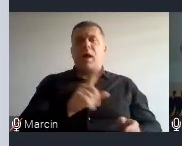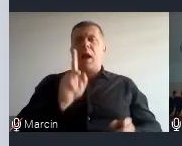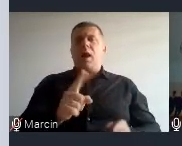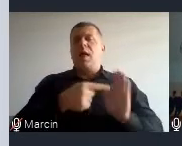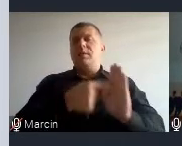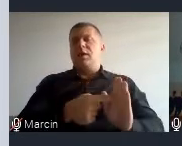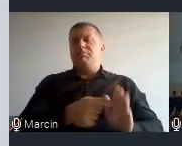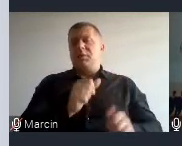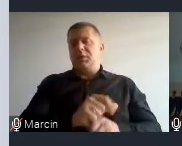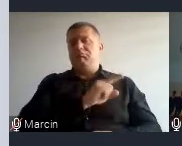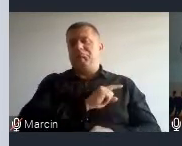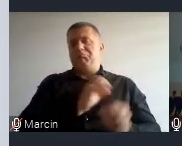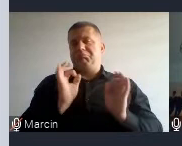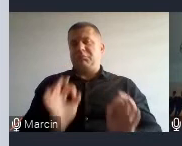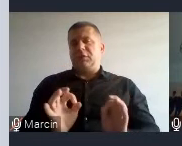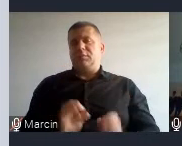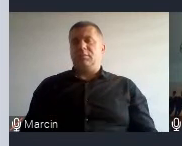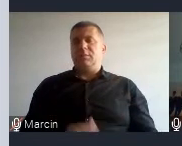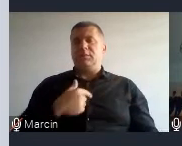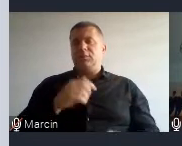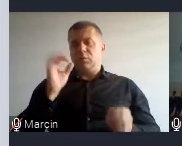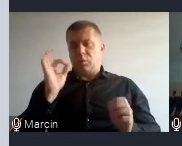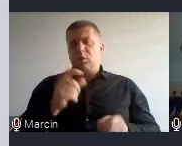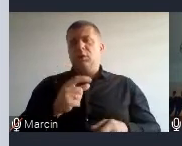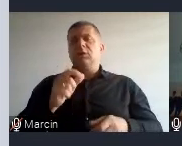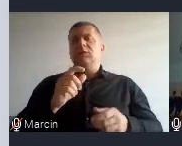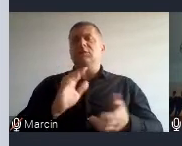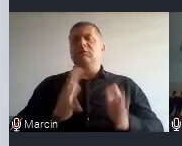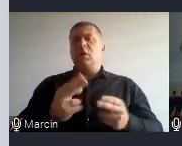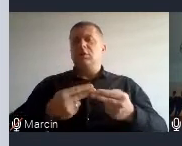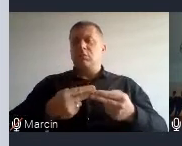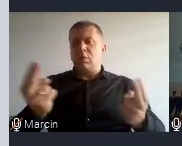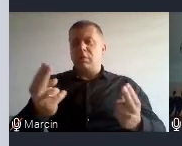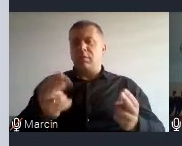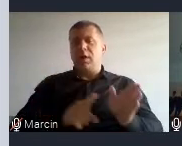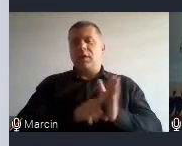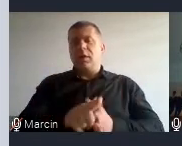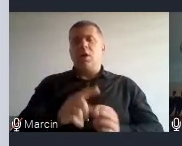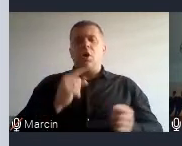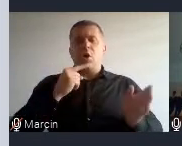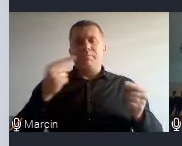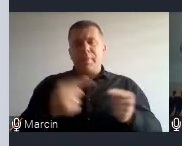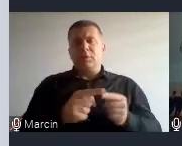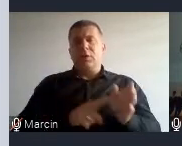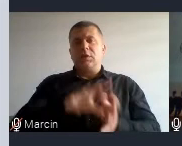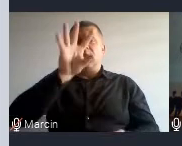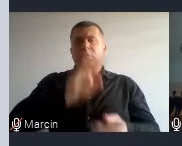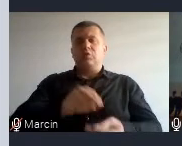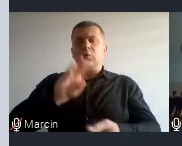. Zachowacie procedury i sposób publikacji w odpowiednim dla sumy tych elementów.